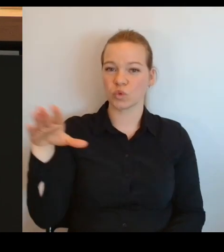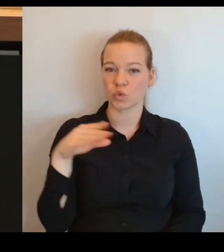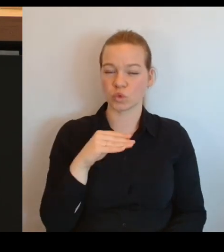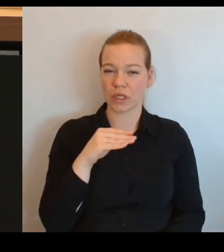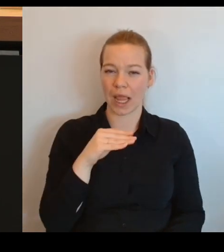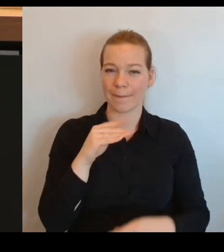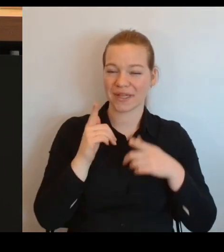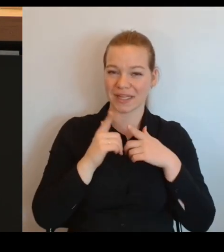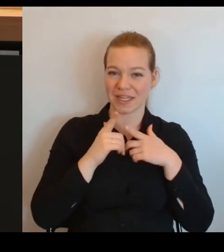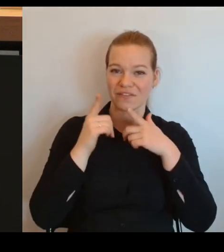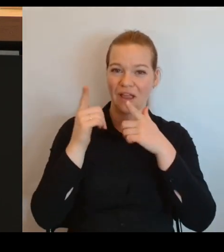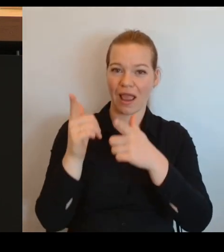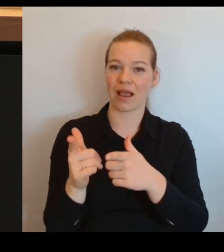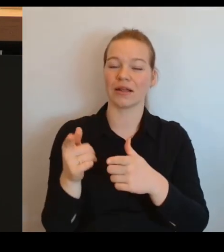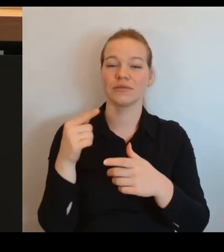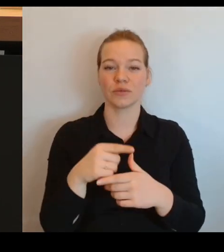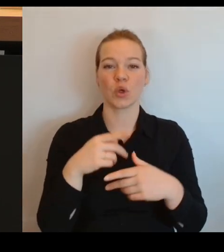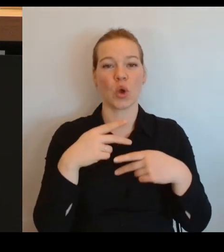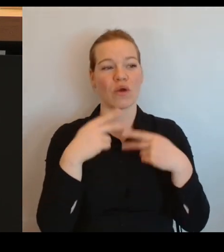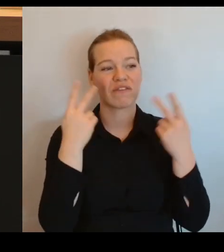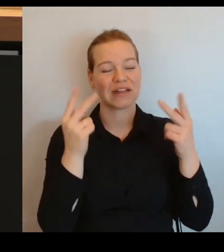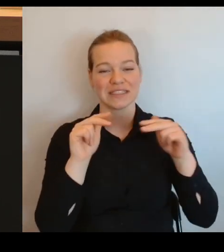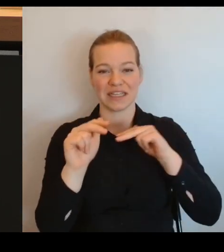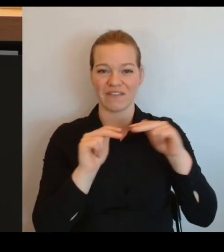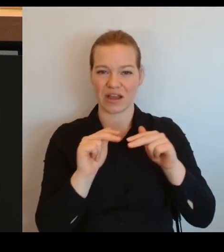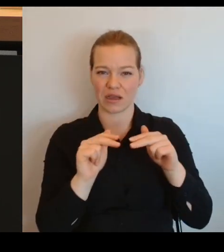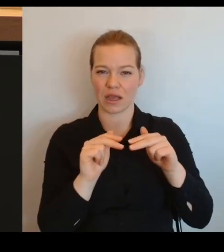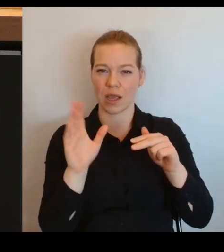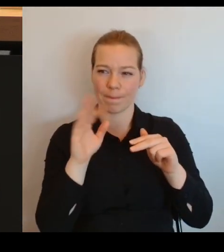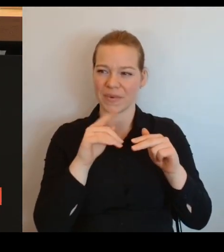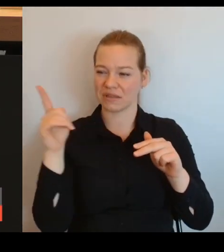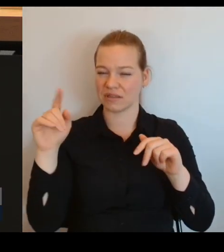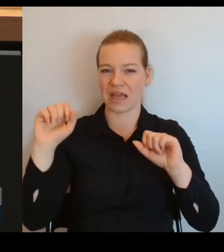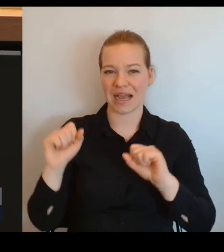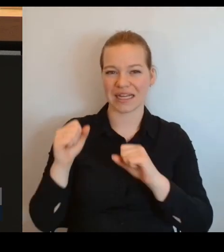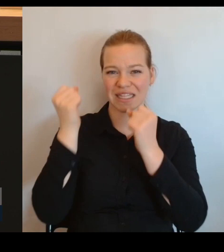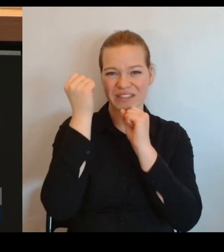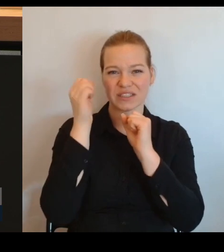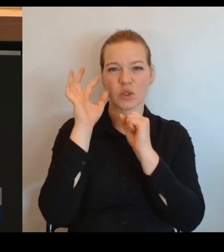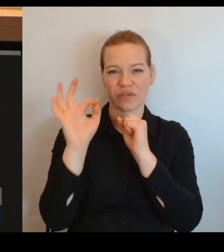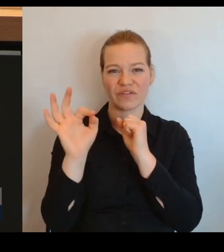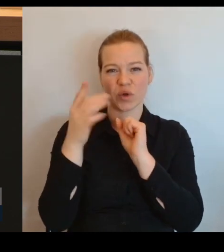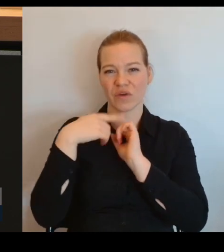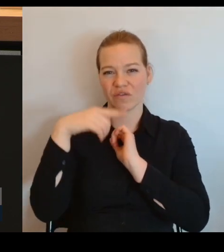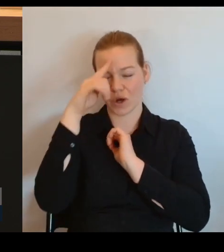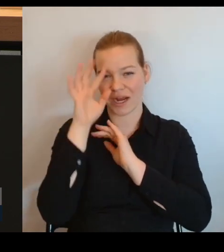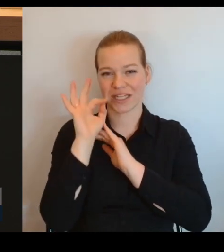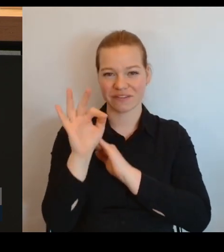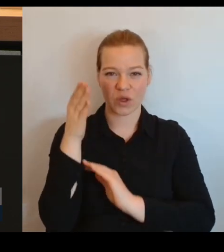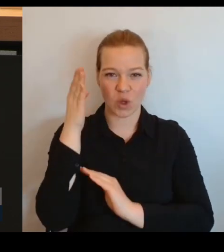ays for Future und der zuständigen Gewerkschaft ver.di für bessere Arbeitsbedingungen und höhere Investitionen in